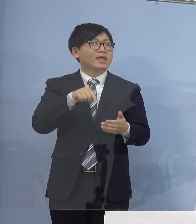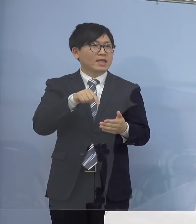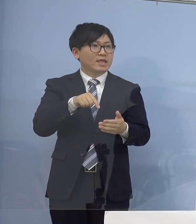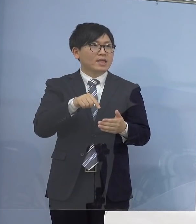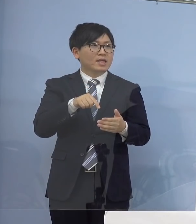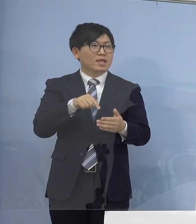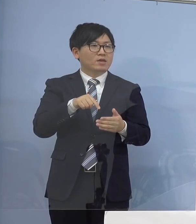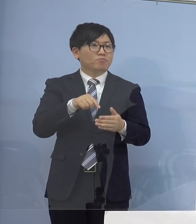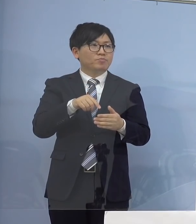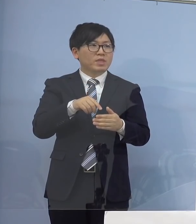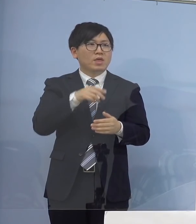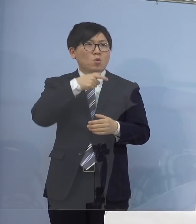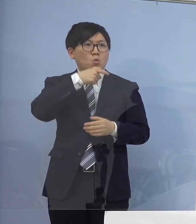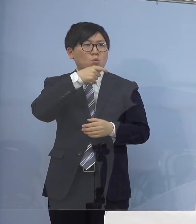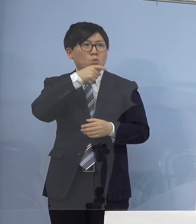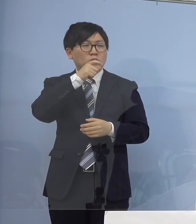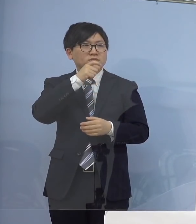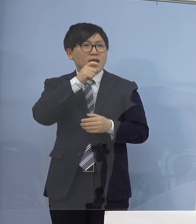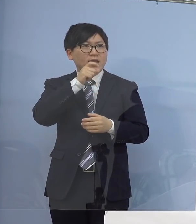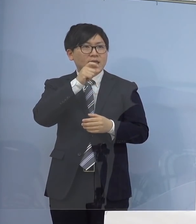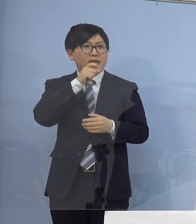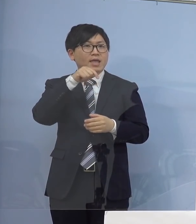お酒の提供は20時までにしてくれと